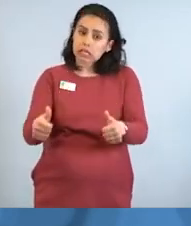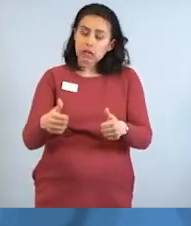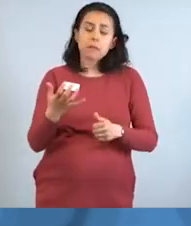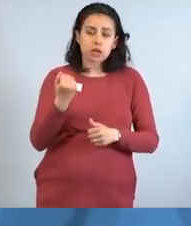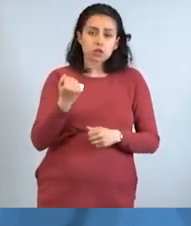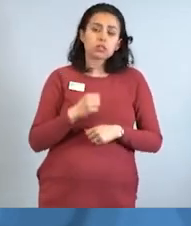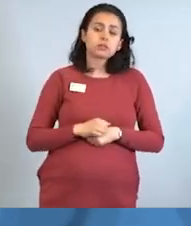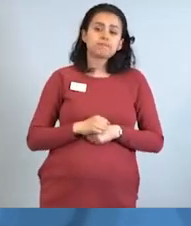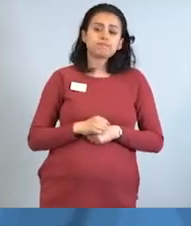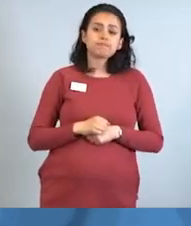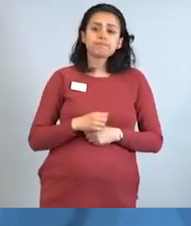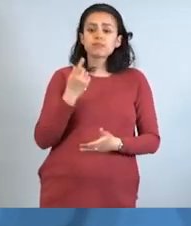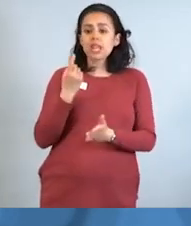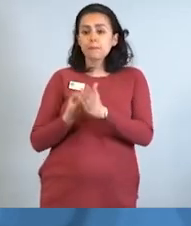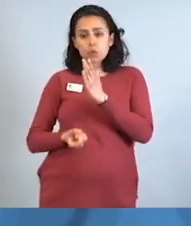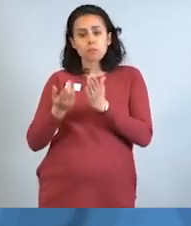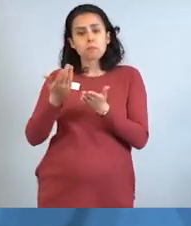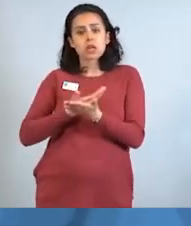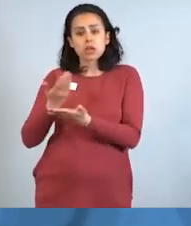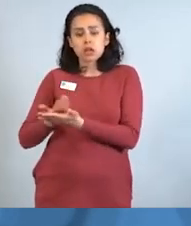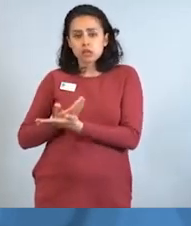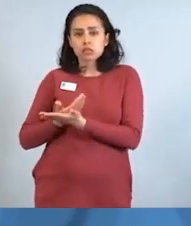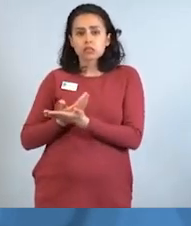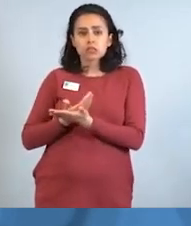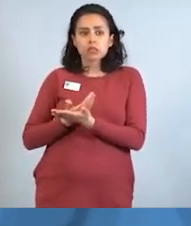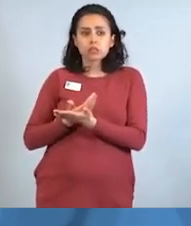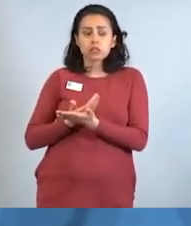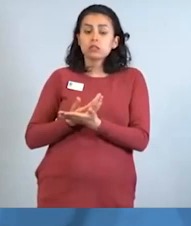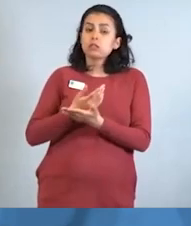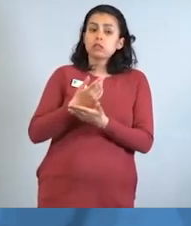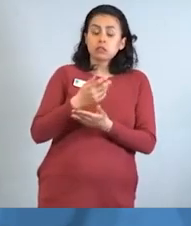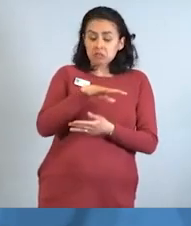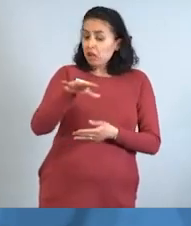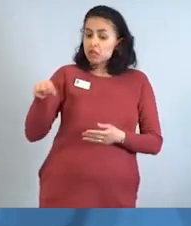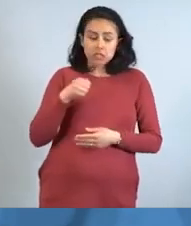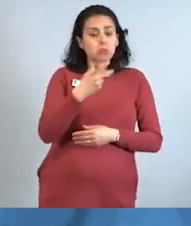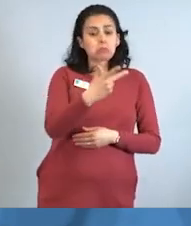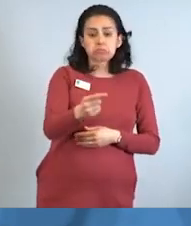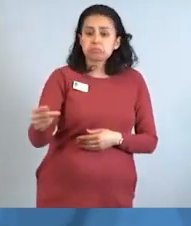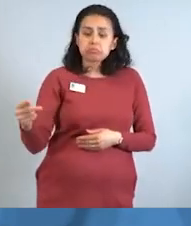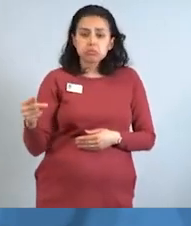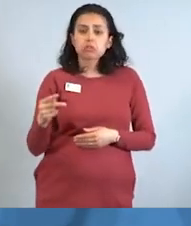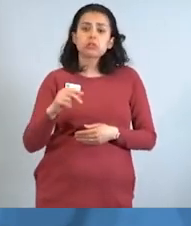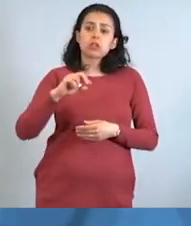Muut maat joko antavat sitä edelleen kaikille tai eivät ole vielä päättäneet.